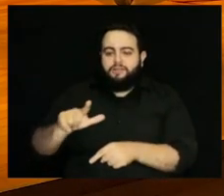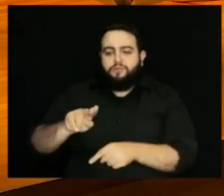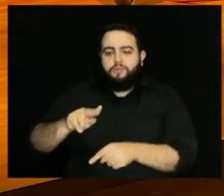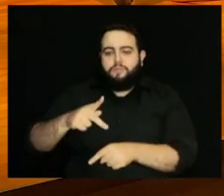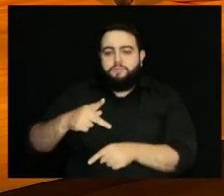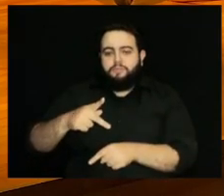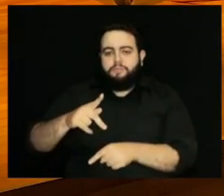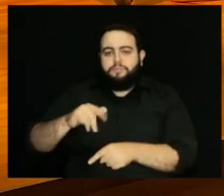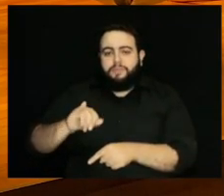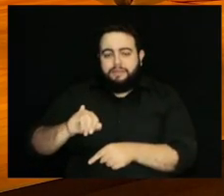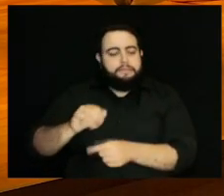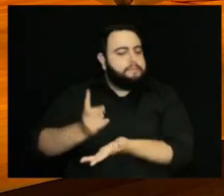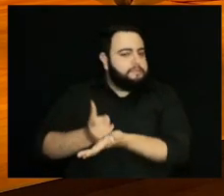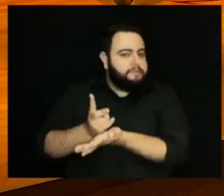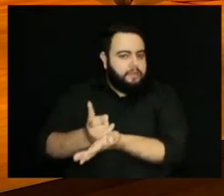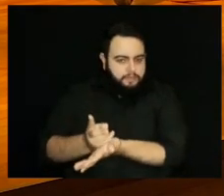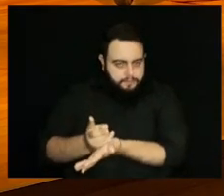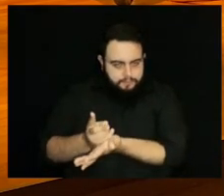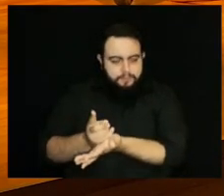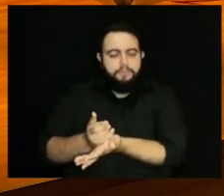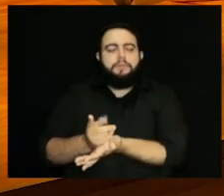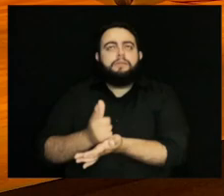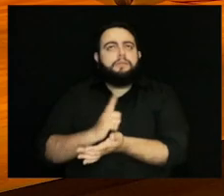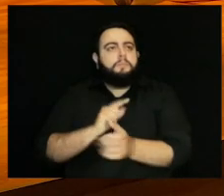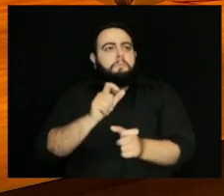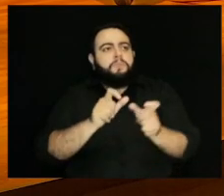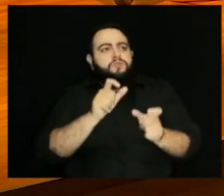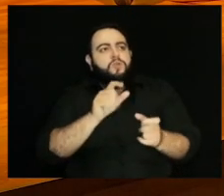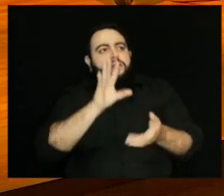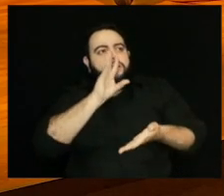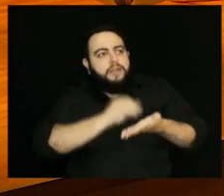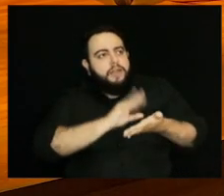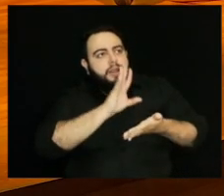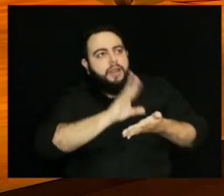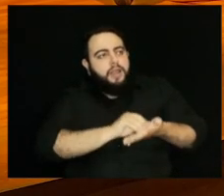tanto alguém grava um disco instrumental só de músicas do Lupicínio porque elas são riquíssimas